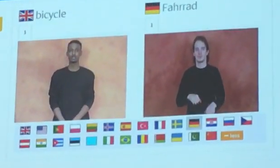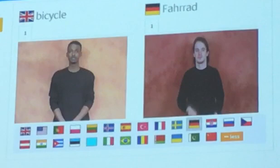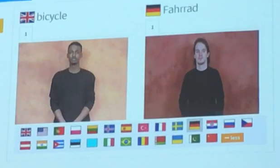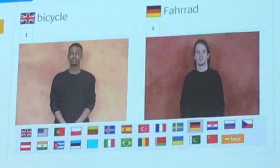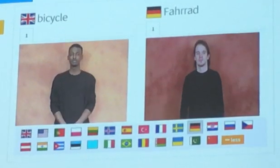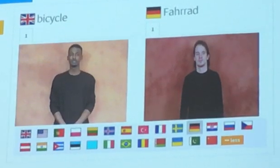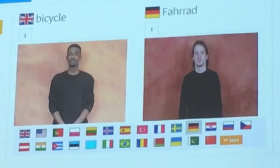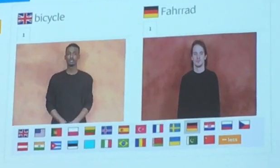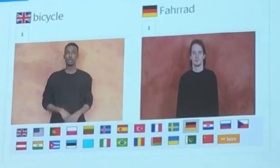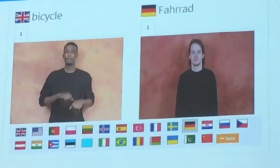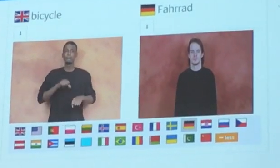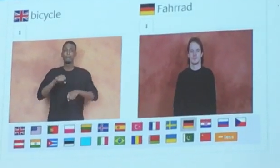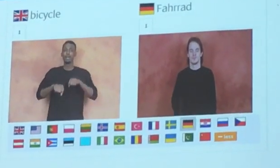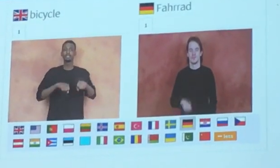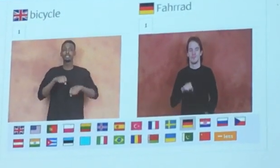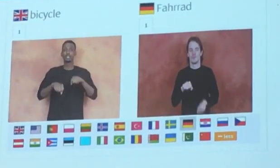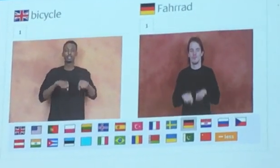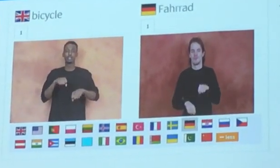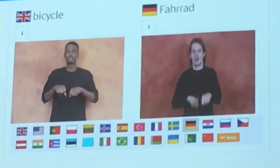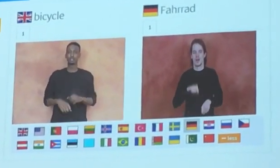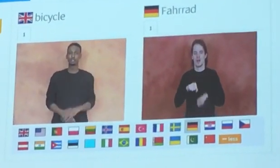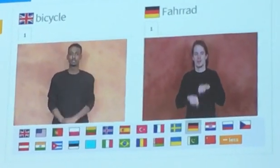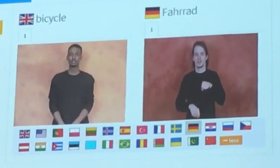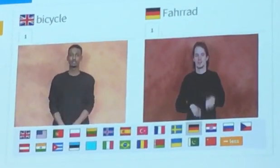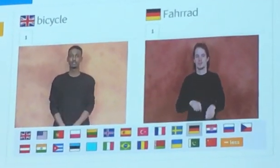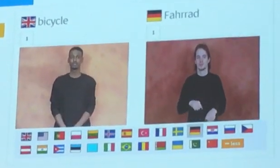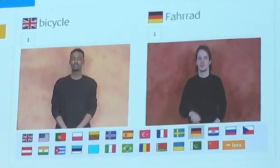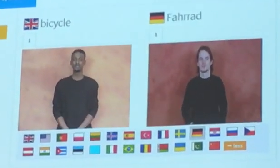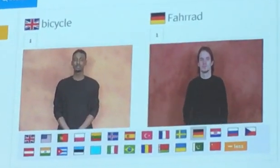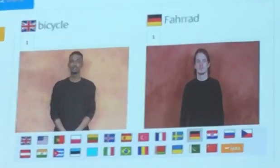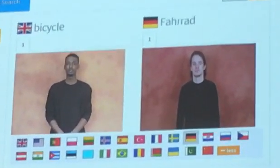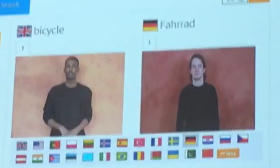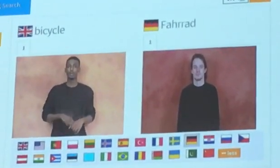sondern beschreiben, was der Mensch damit macht,